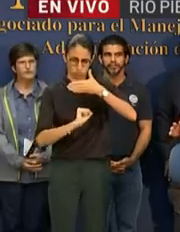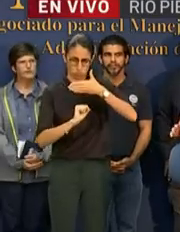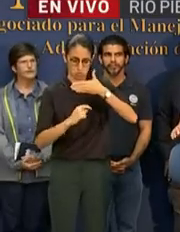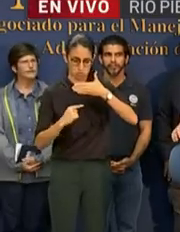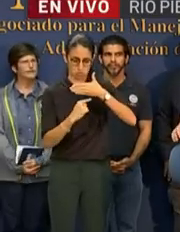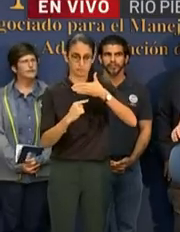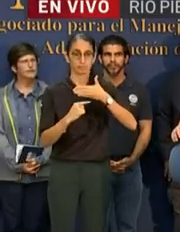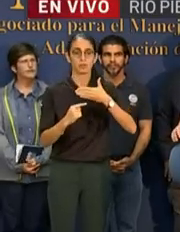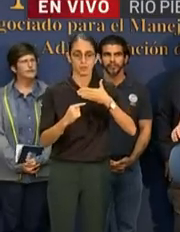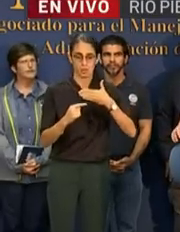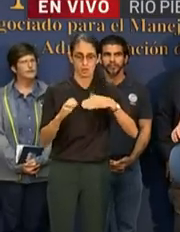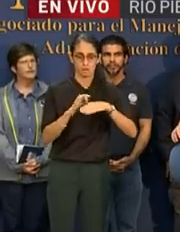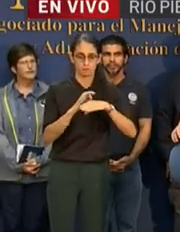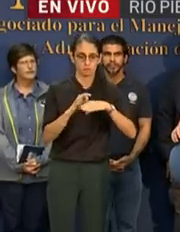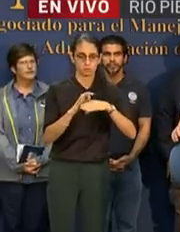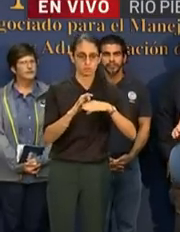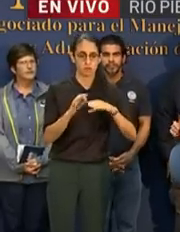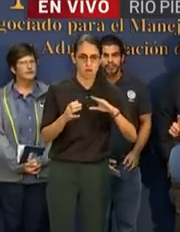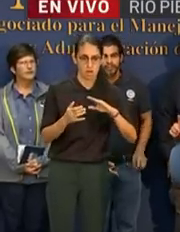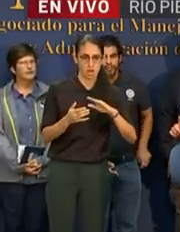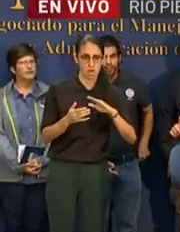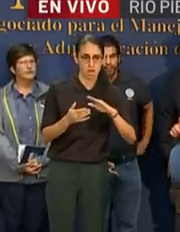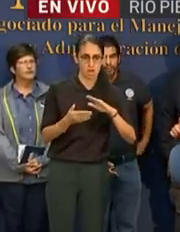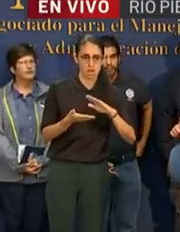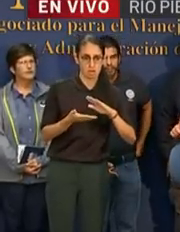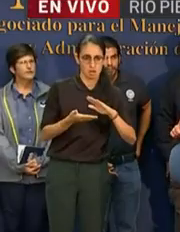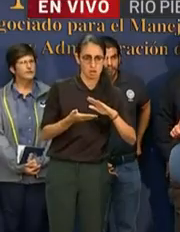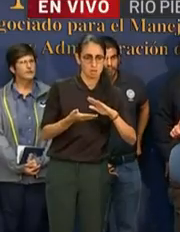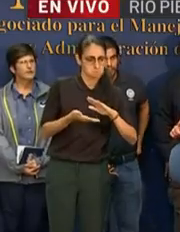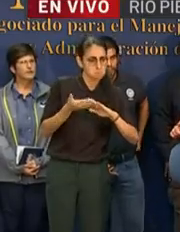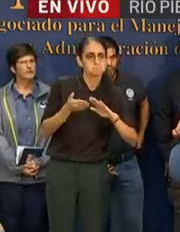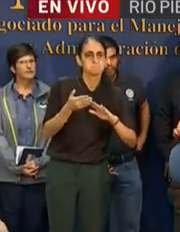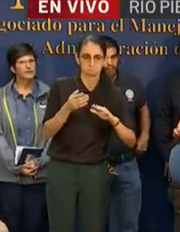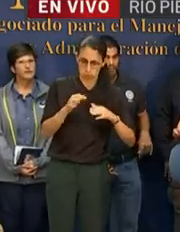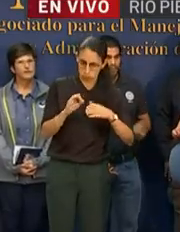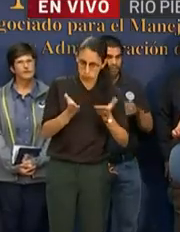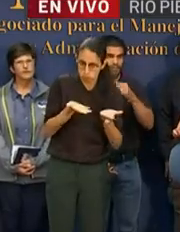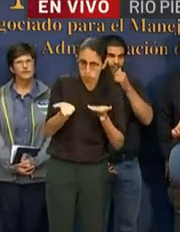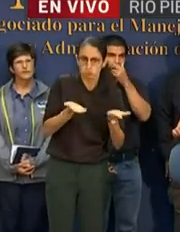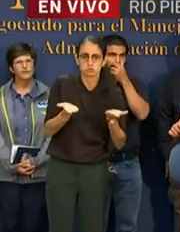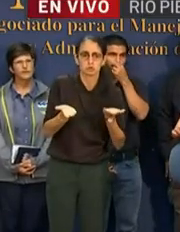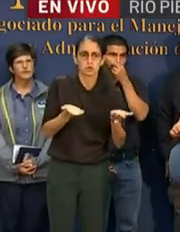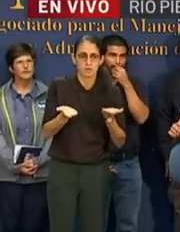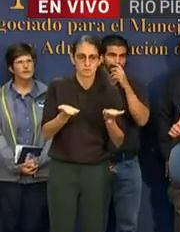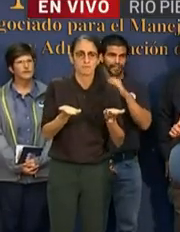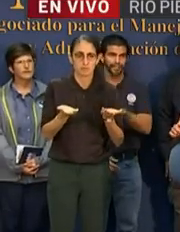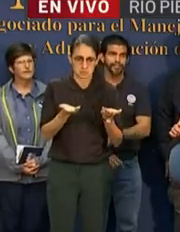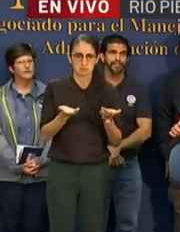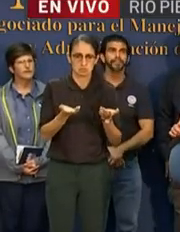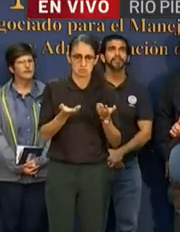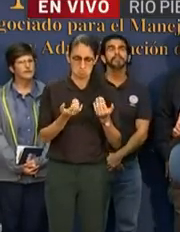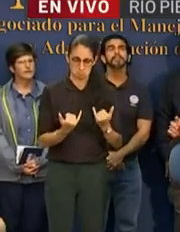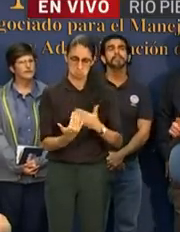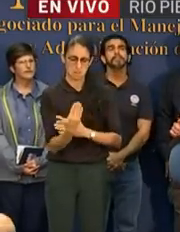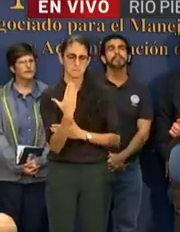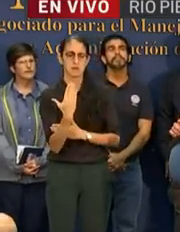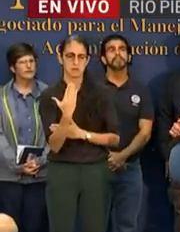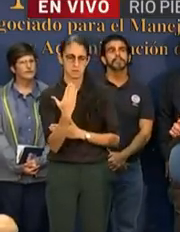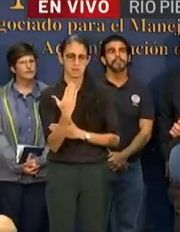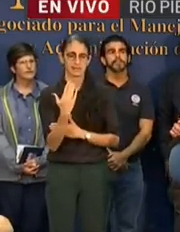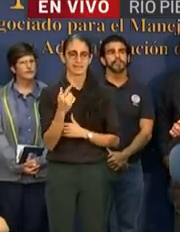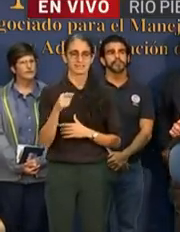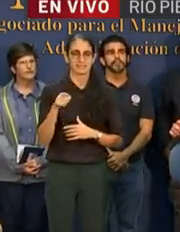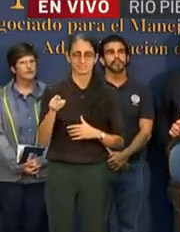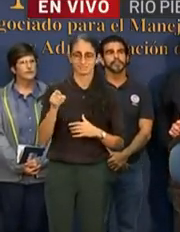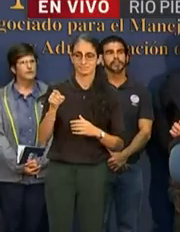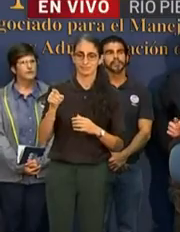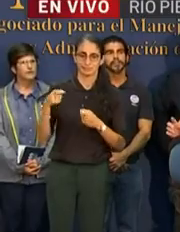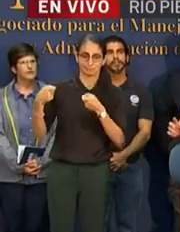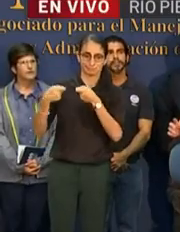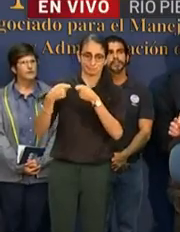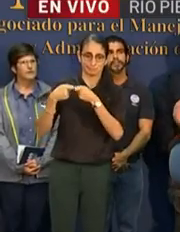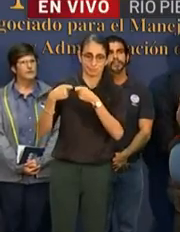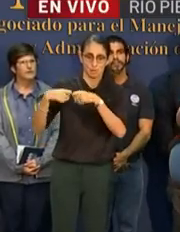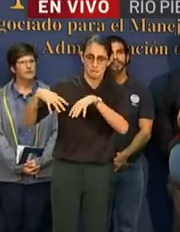EN TODO EL PAÍS?